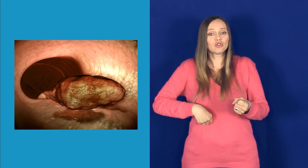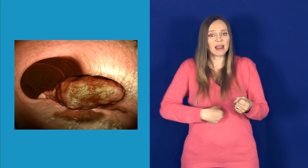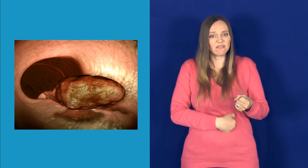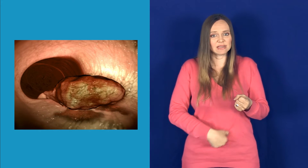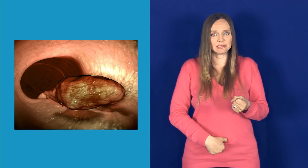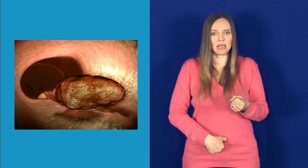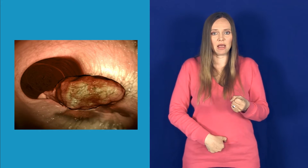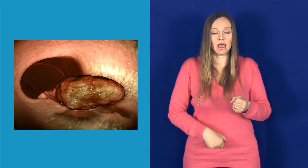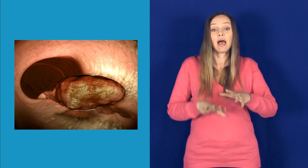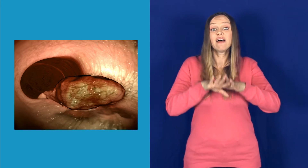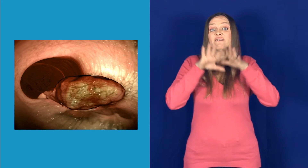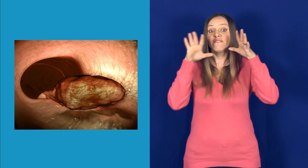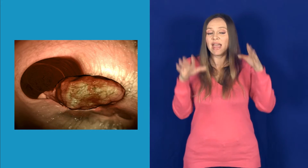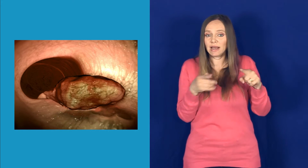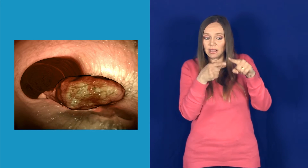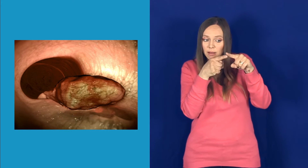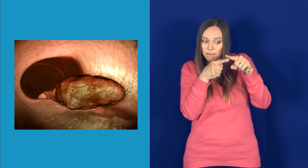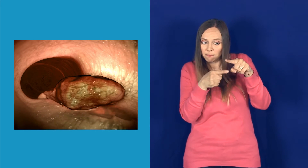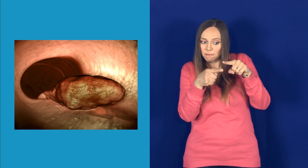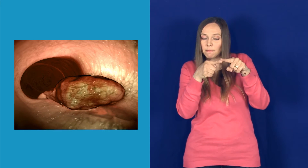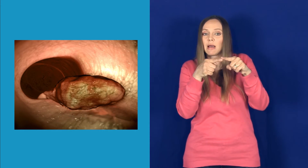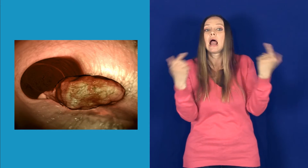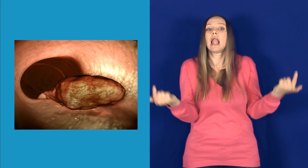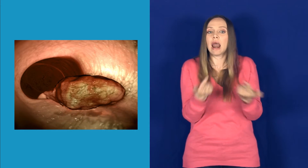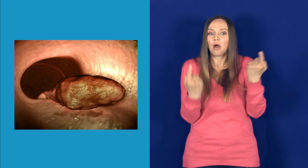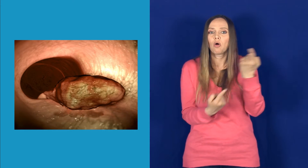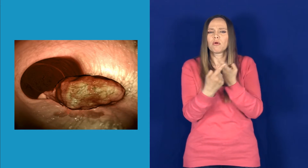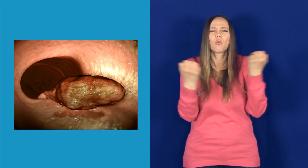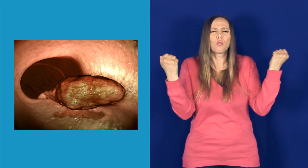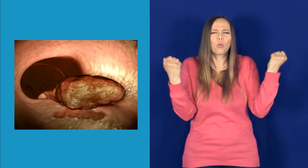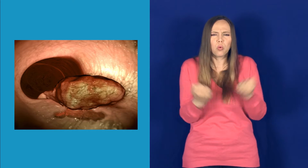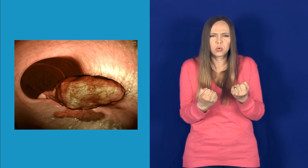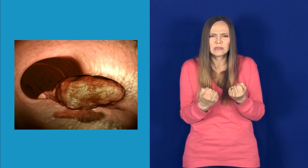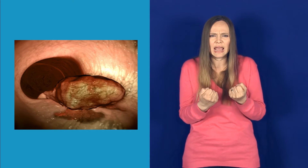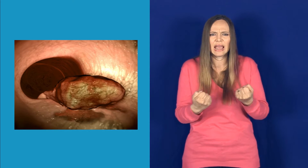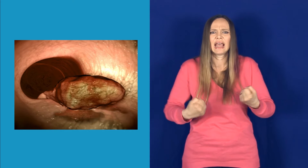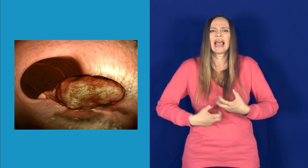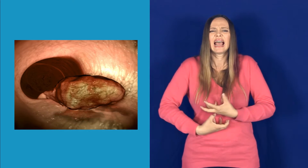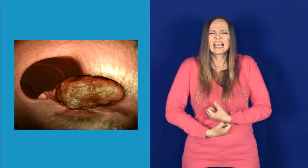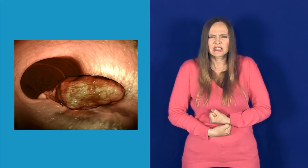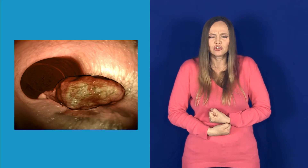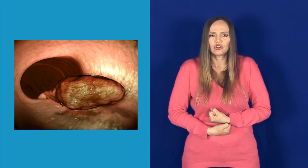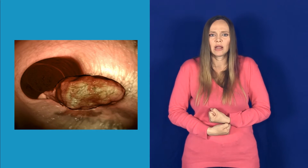Velik polip lahko povzroča hude krče, bolečino v trebuhu, hudo zaprtost.